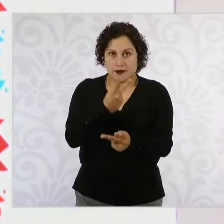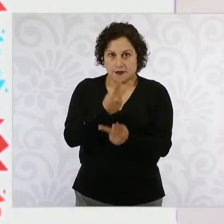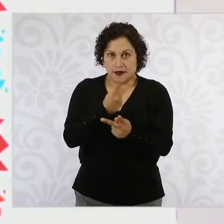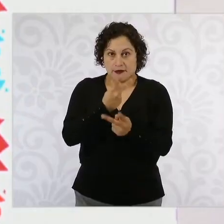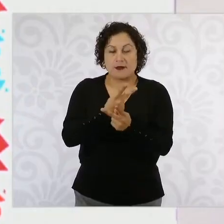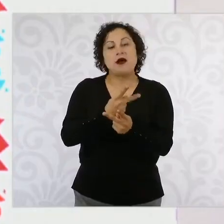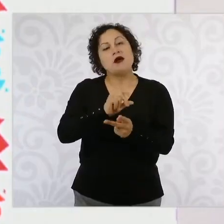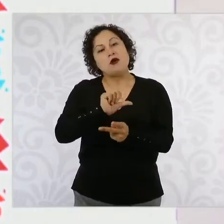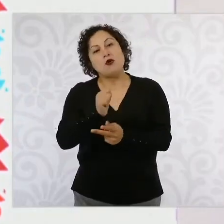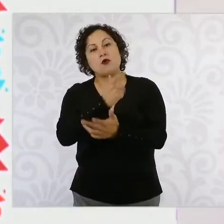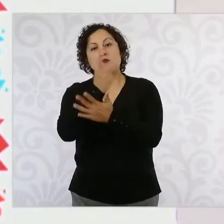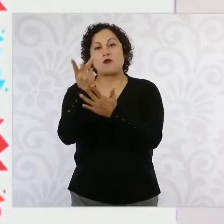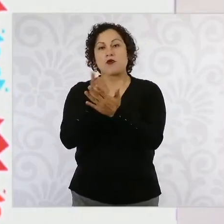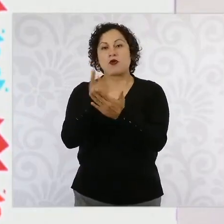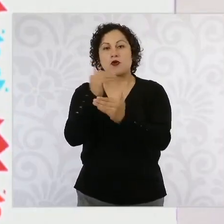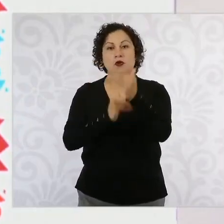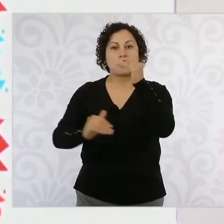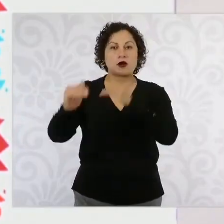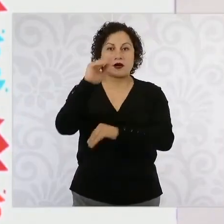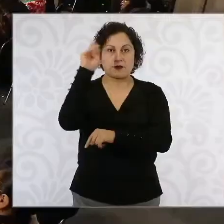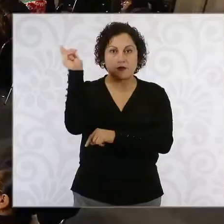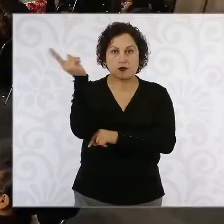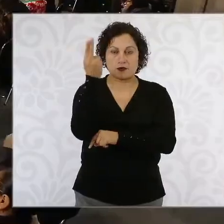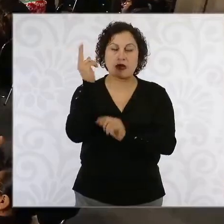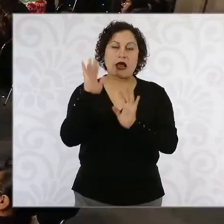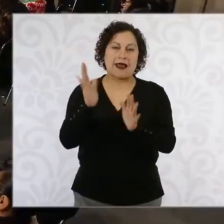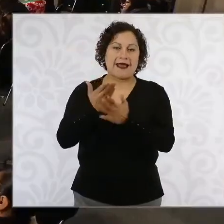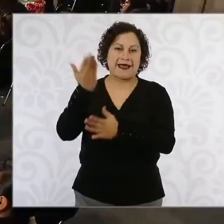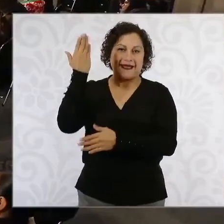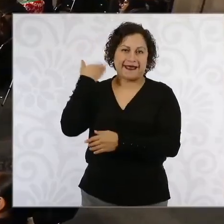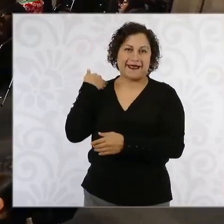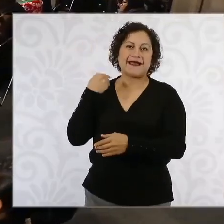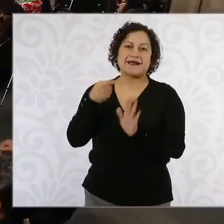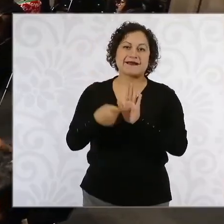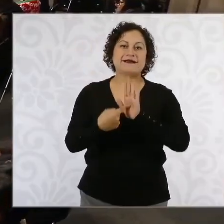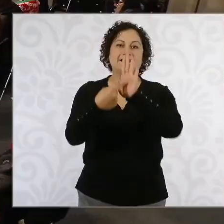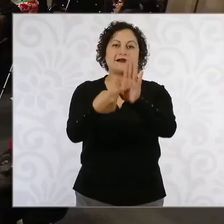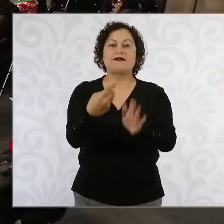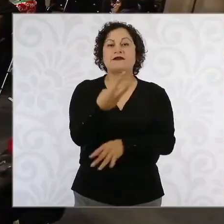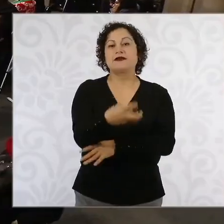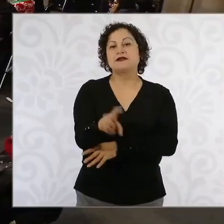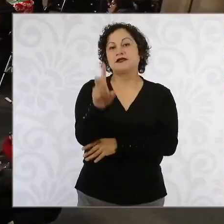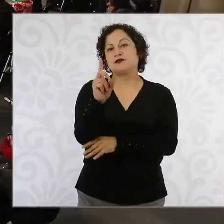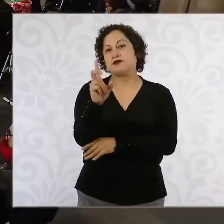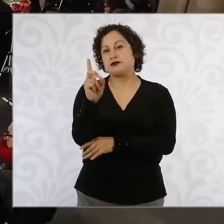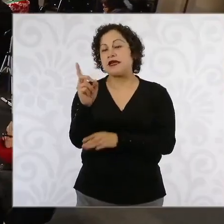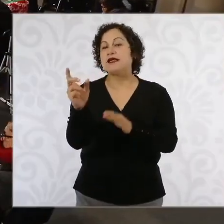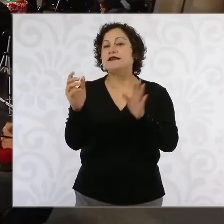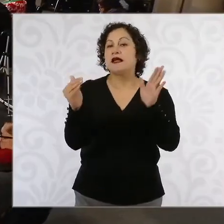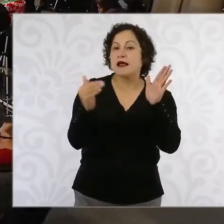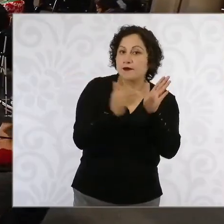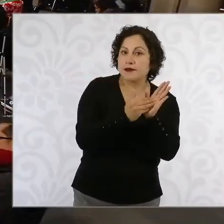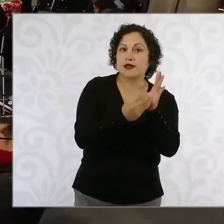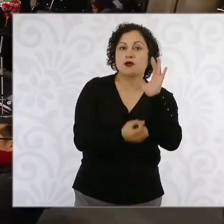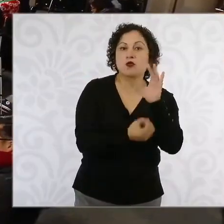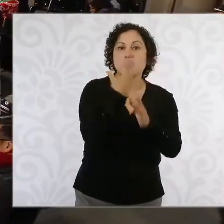que en principio ya lo presentamos 330.000 nuevos espacios particularmente del poli del tecnológico